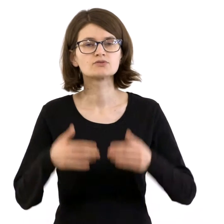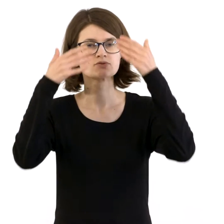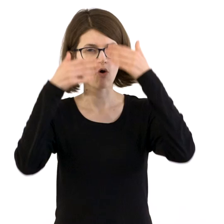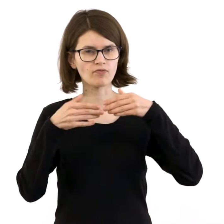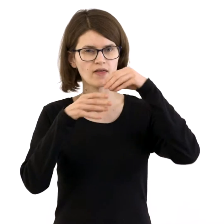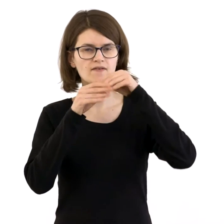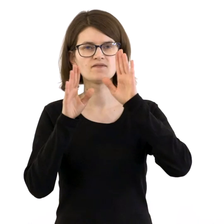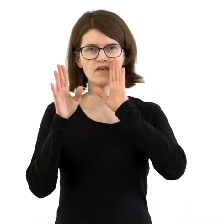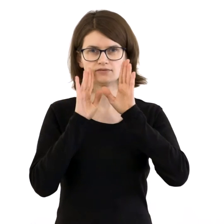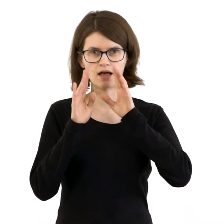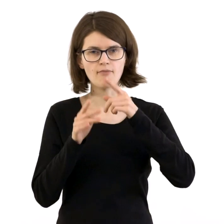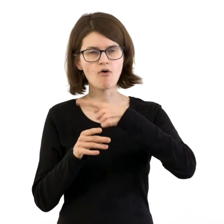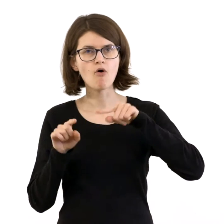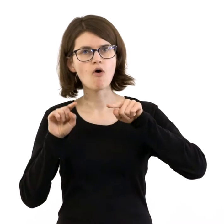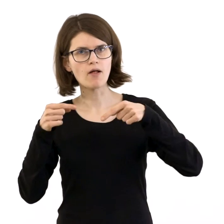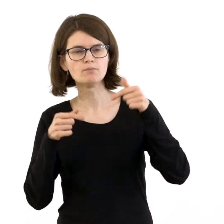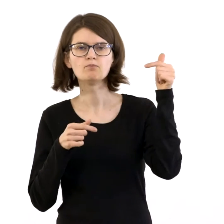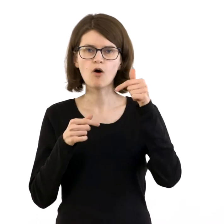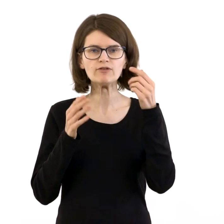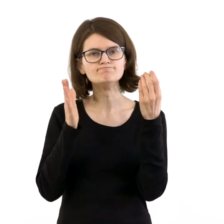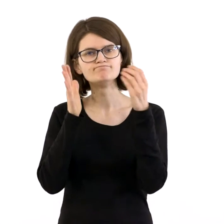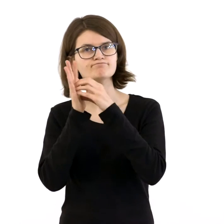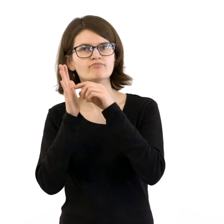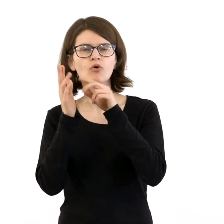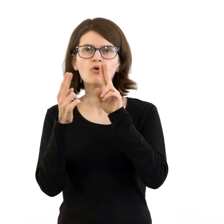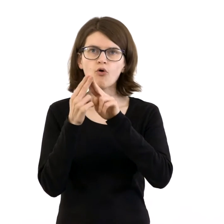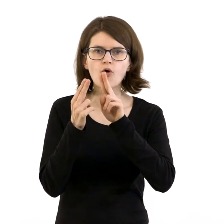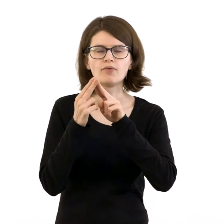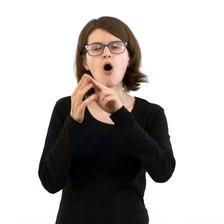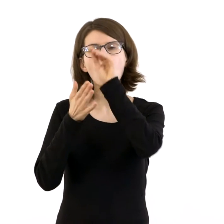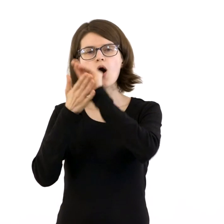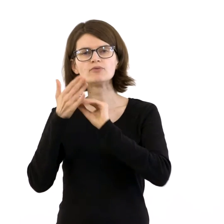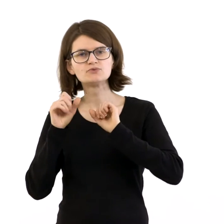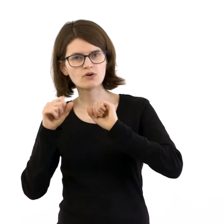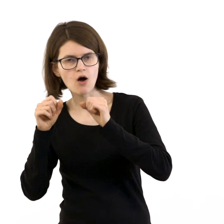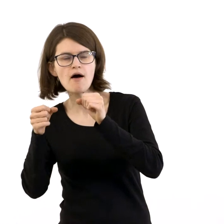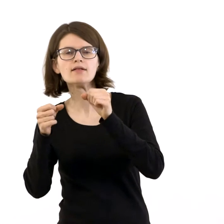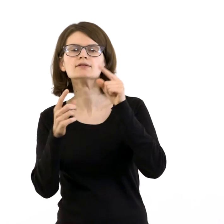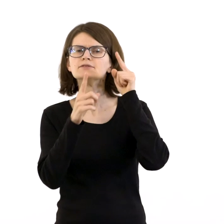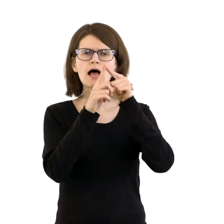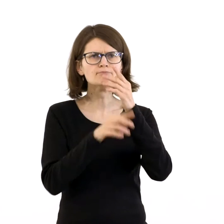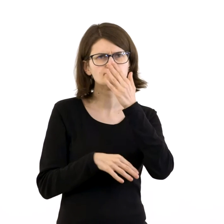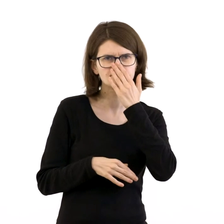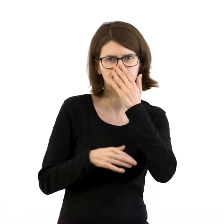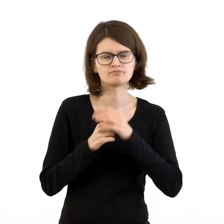Na swojej stronie organizacja powinna zamieścić dane kontaktowe, opis działań i misji.